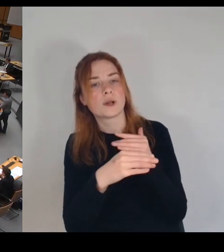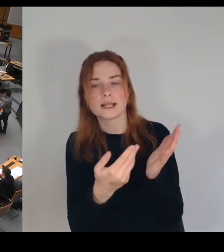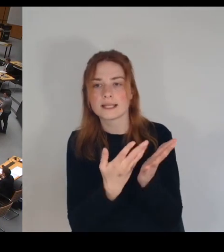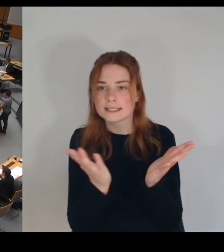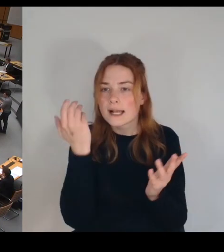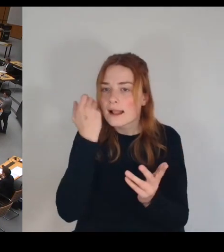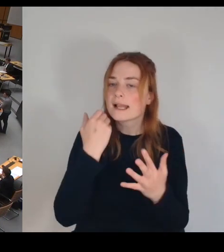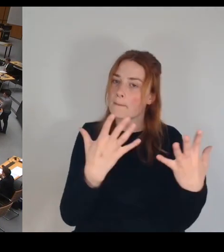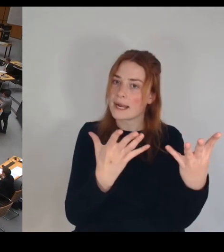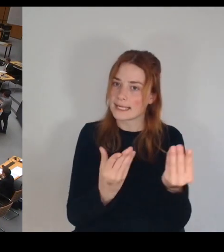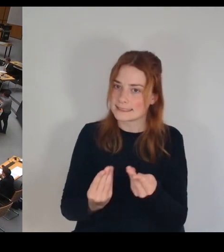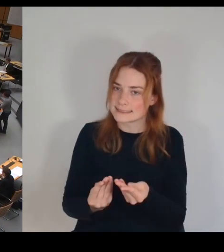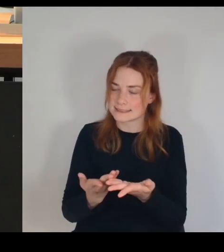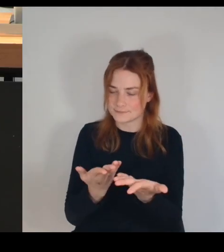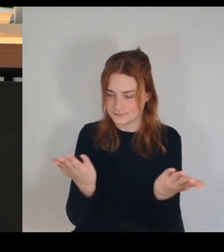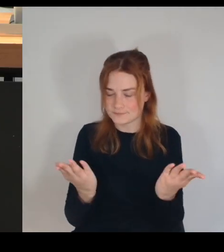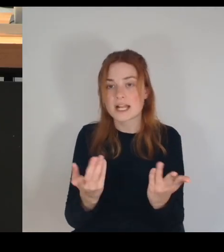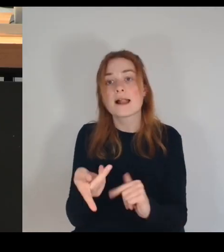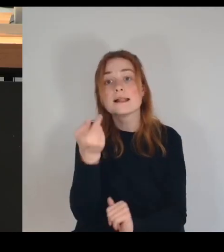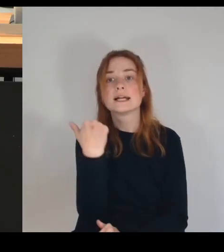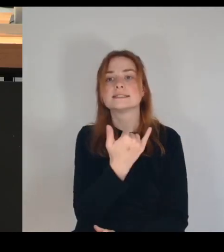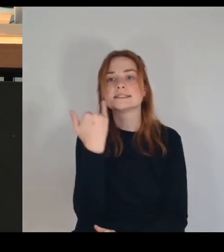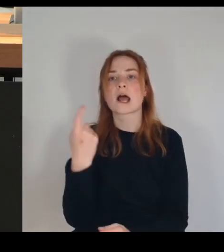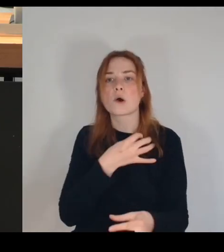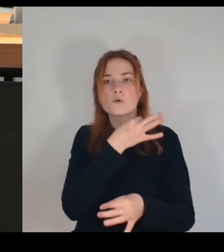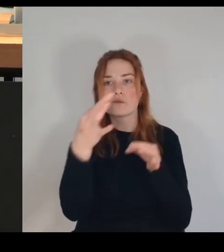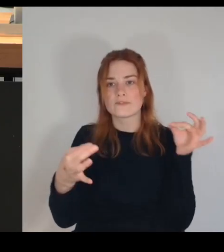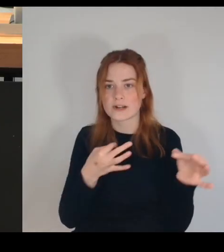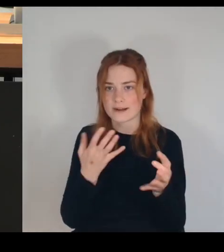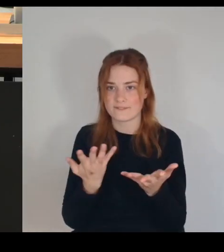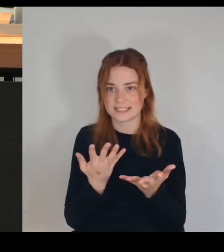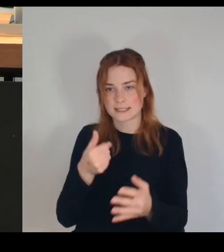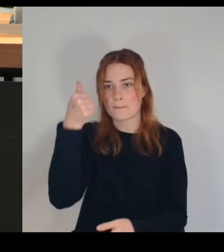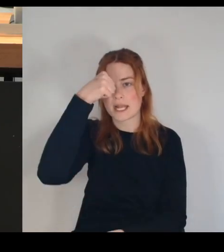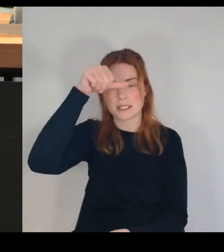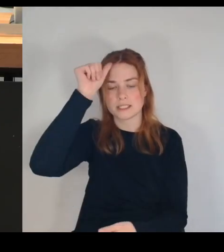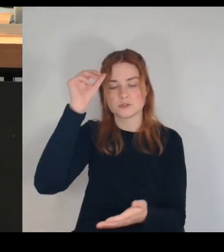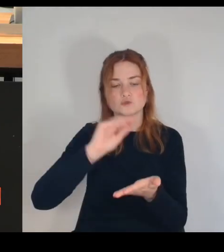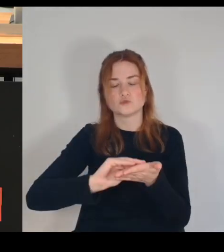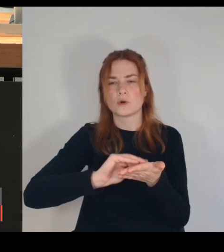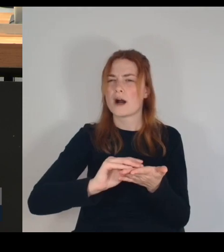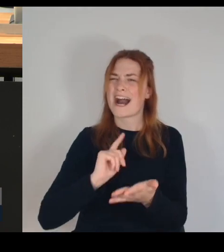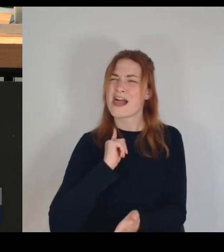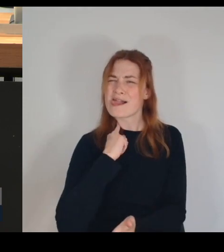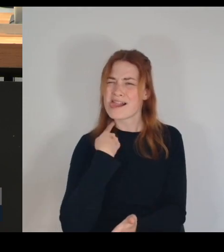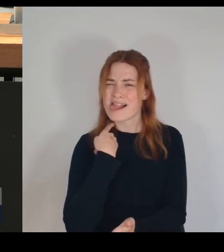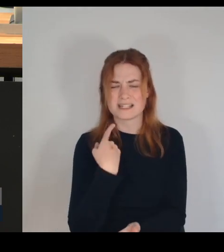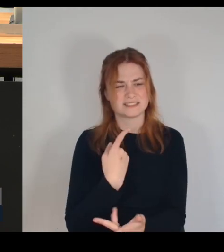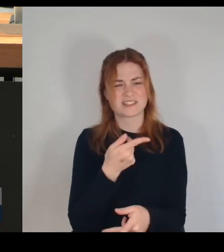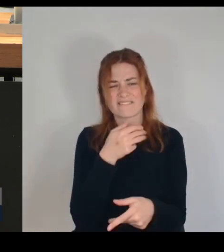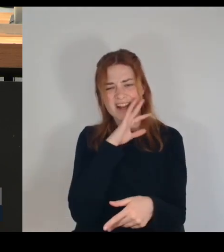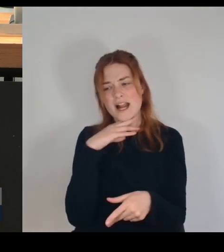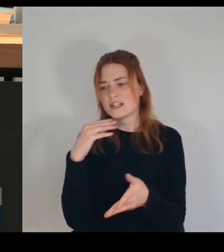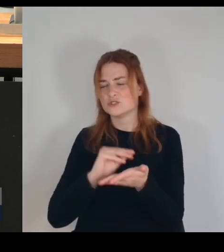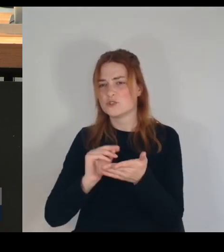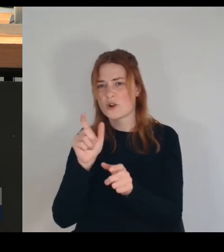Schulen in Berlin so dreckig sind, dass ein Großteil der Schülerinnen und Schüler sich gar nicht mehr traut, in der Schule aufs Klo zu gehen. Ich finde, das